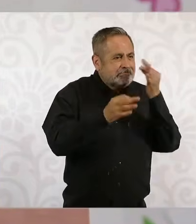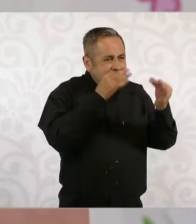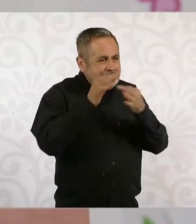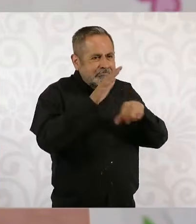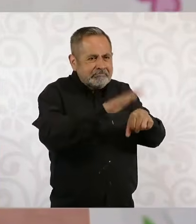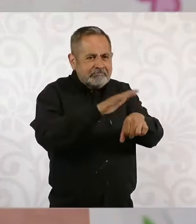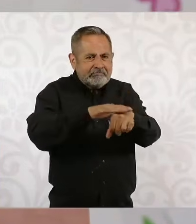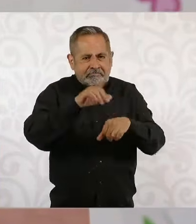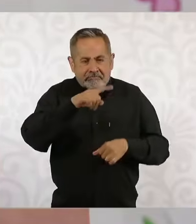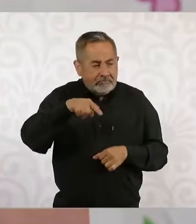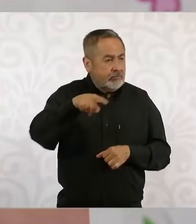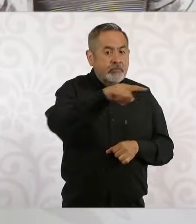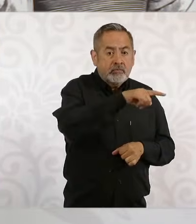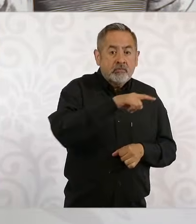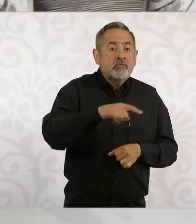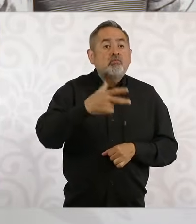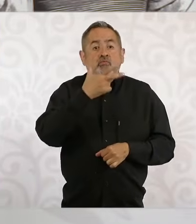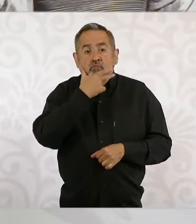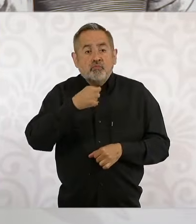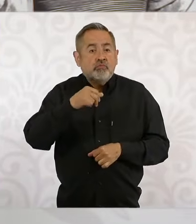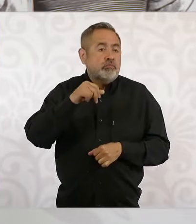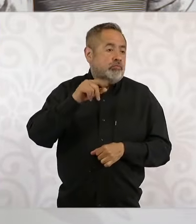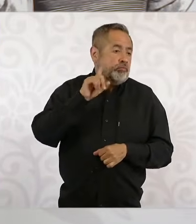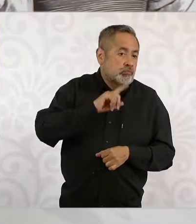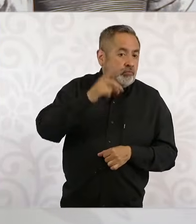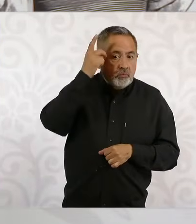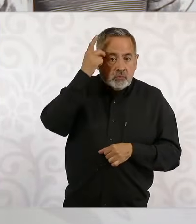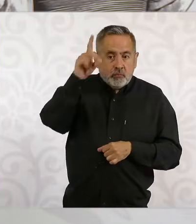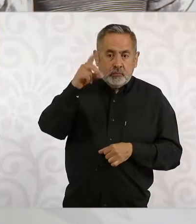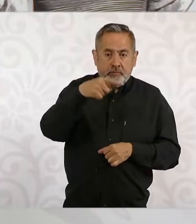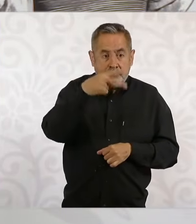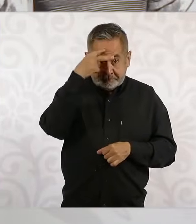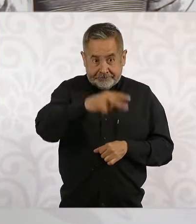personalmente a empresarios allá, asociaciones de empresarios. Trabajamos mucho nosotros con